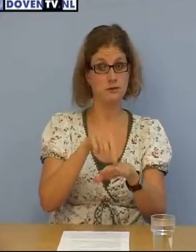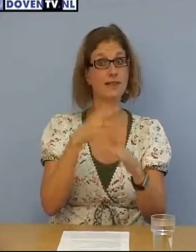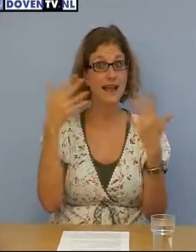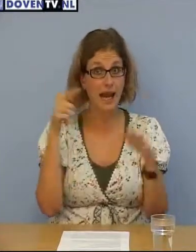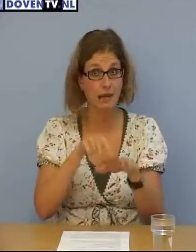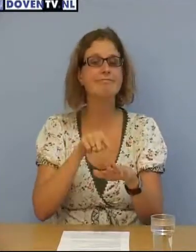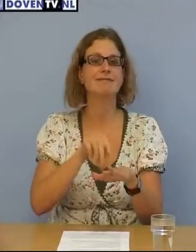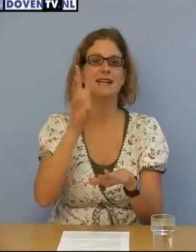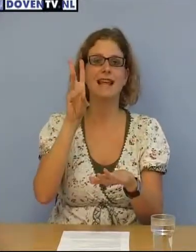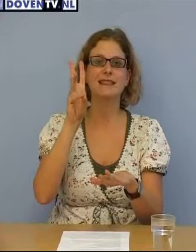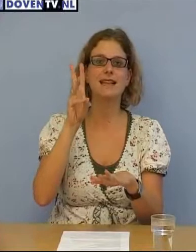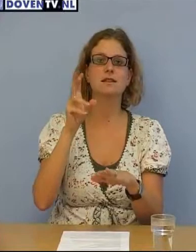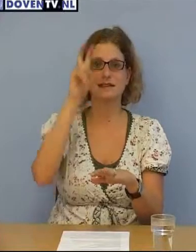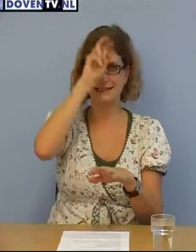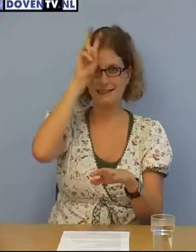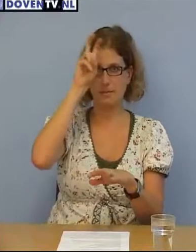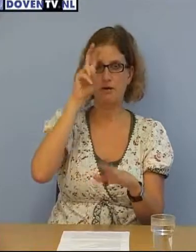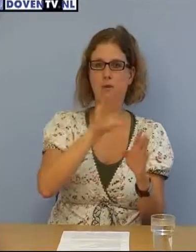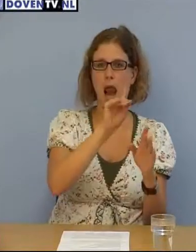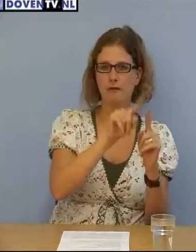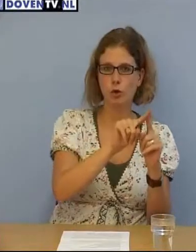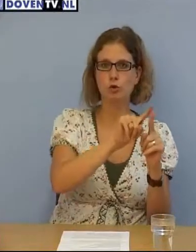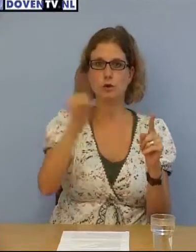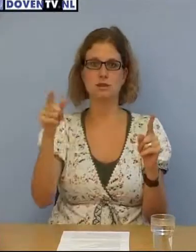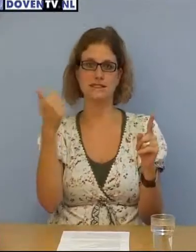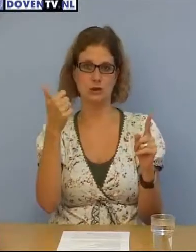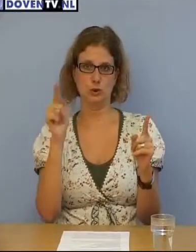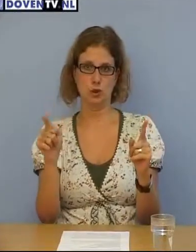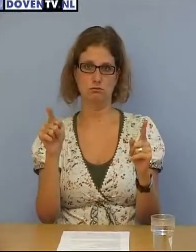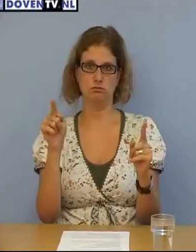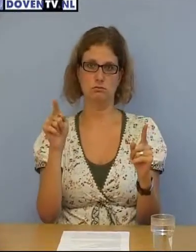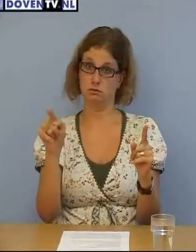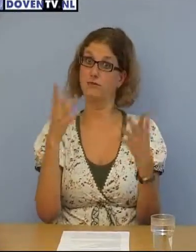vindt plaats op 13 december van 11.00 tot 18.00 uur...